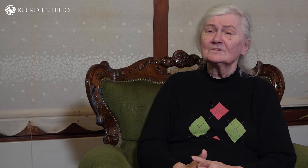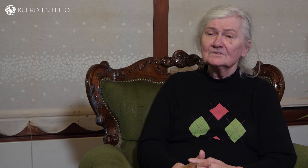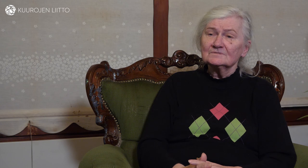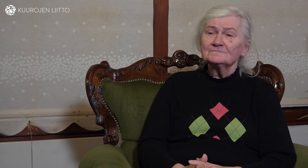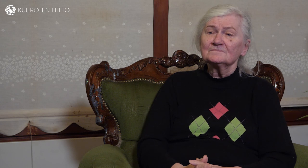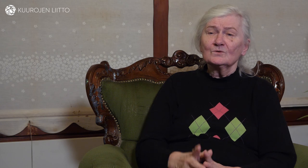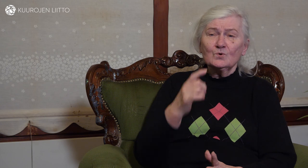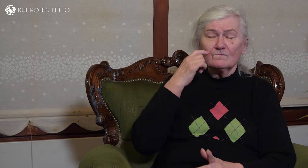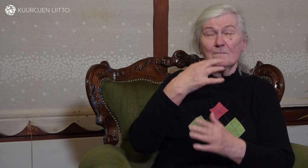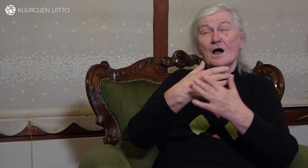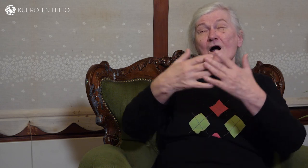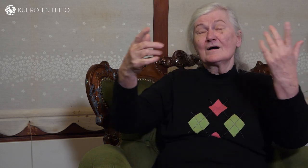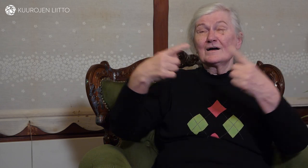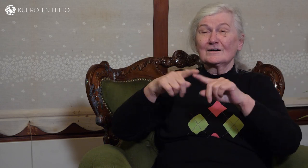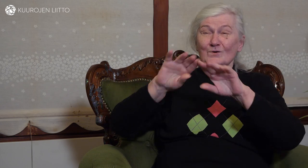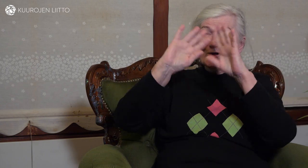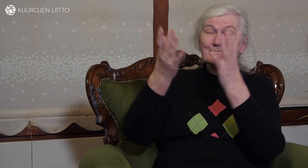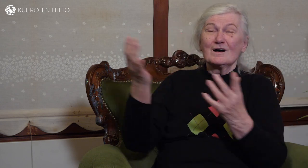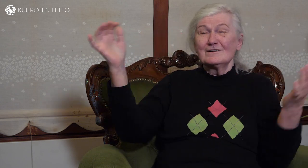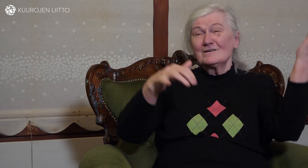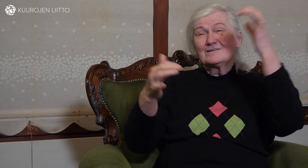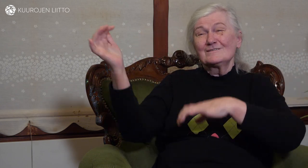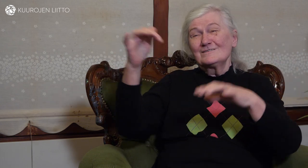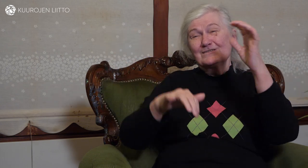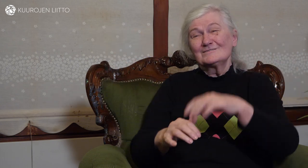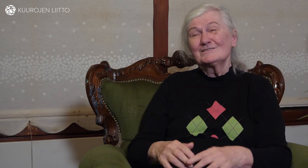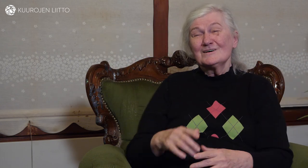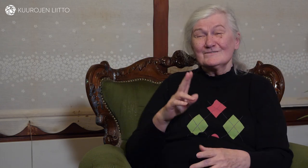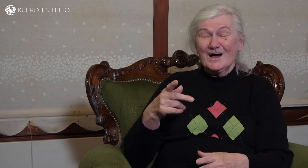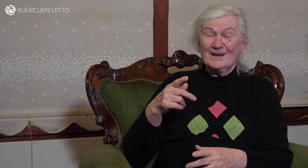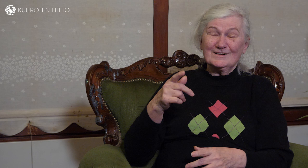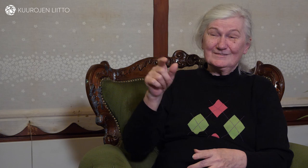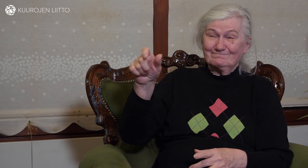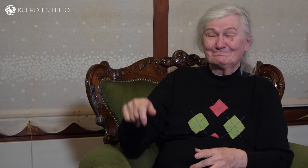Leirillä oli valtavasti kuulevia partiolaisia ympäri maailman.